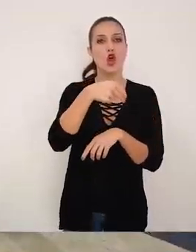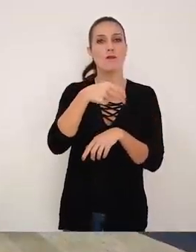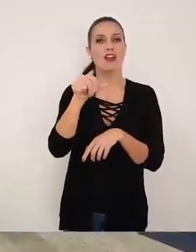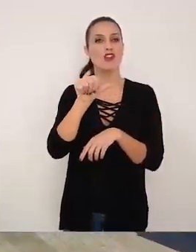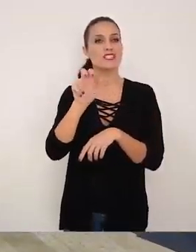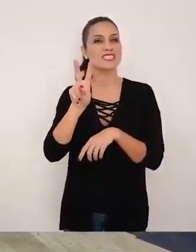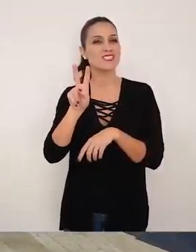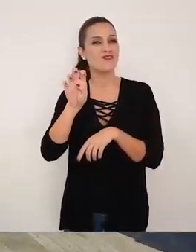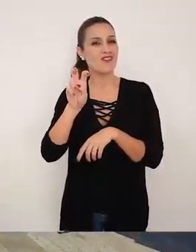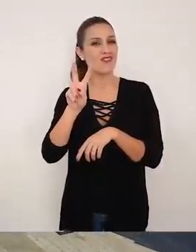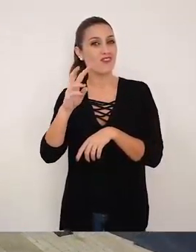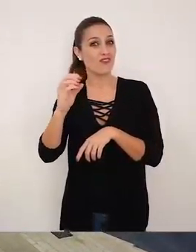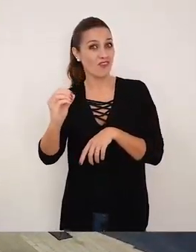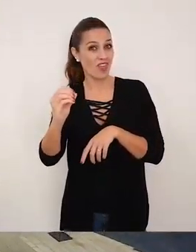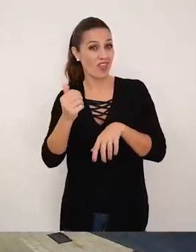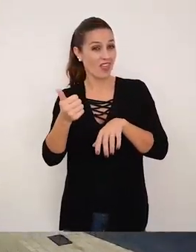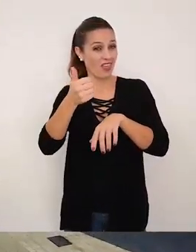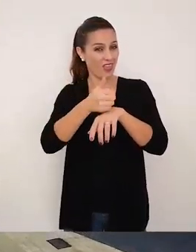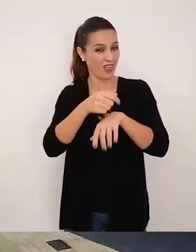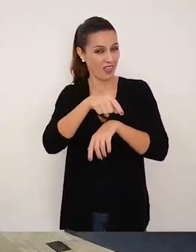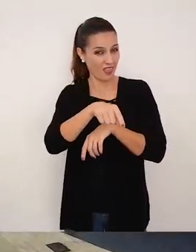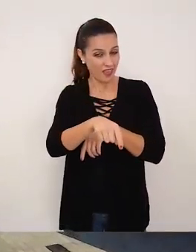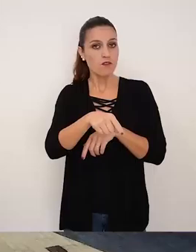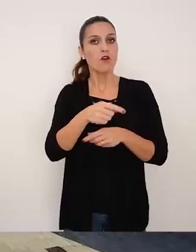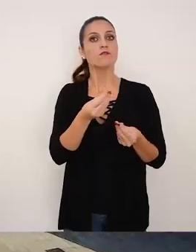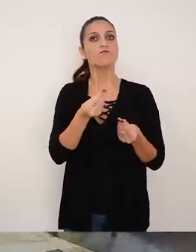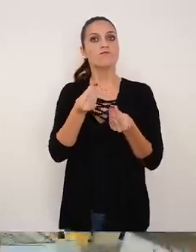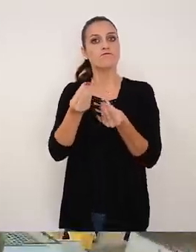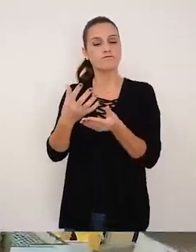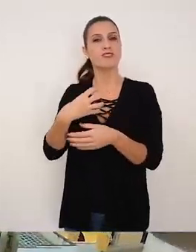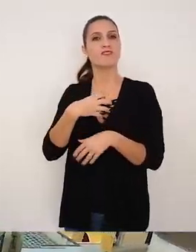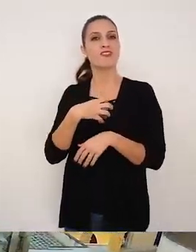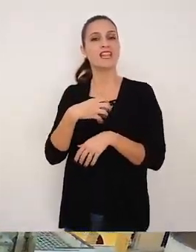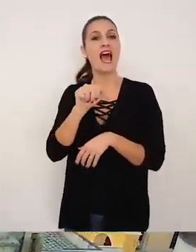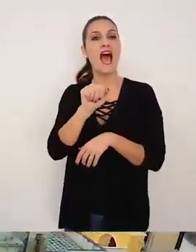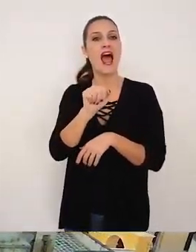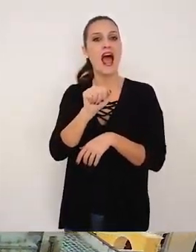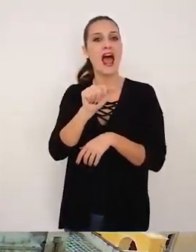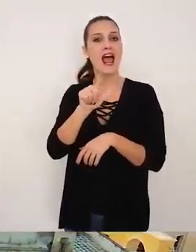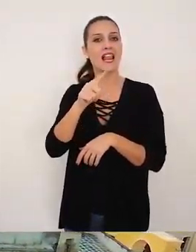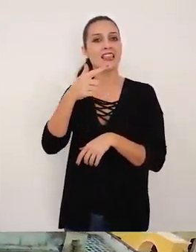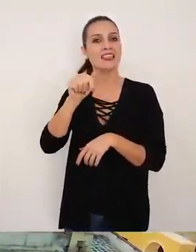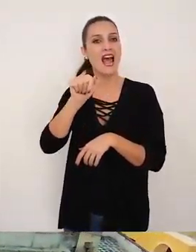il feudo venne concesso da Tancredi d’Altavilla a Niccolò de Noha.